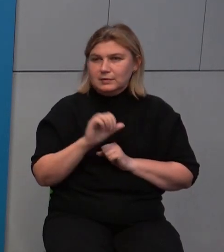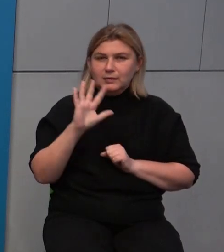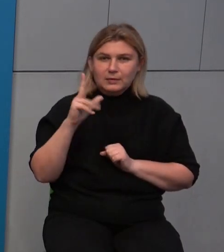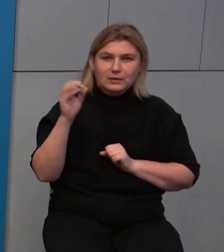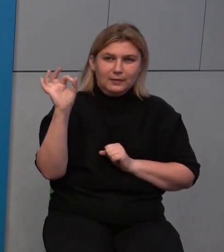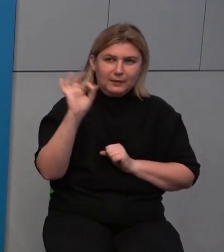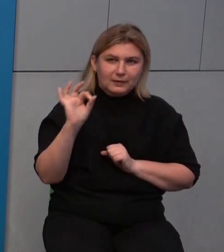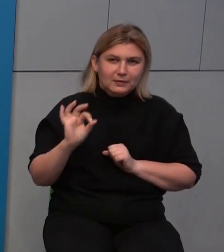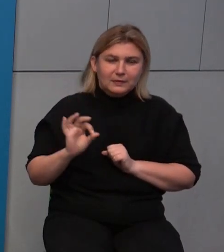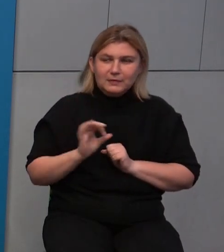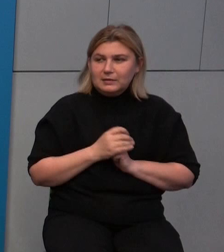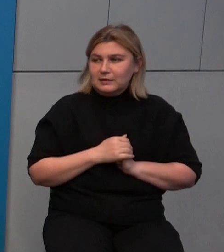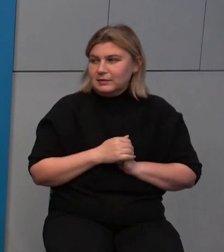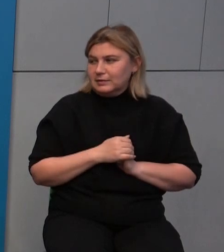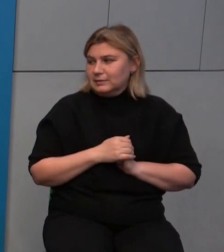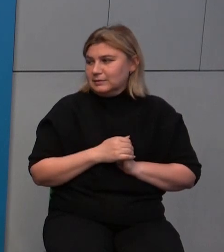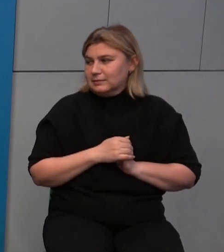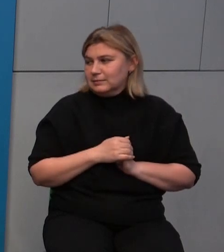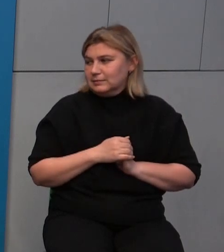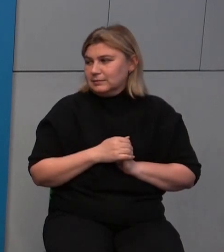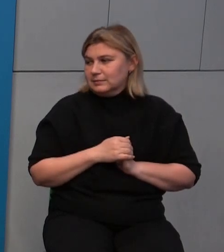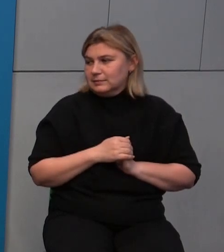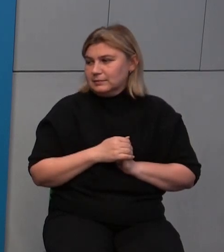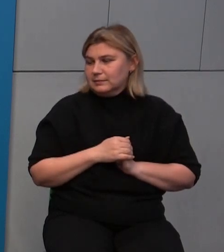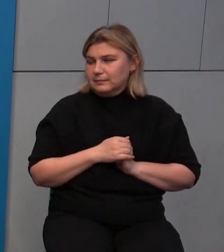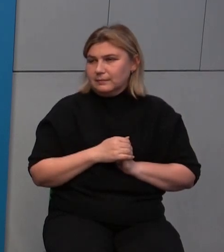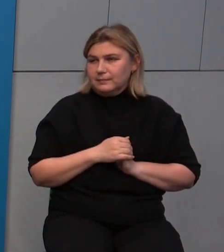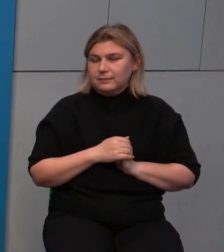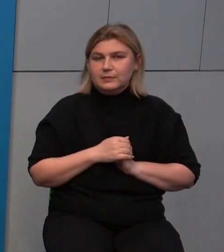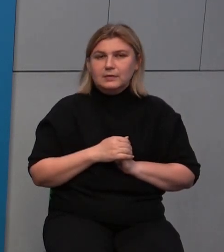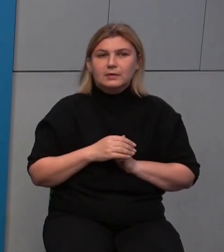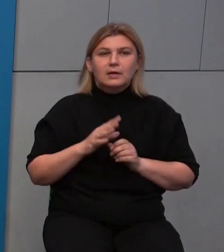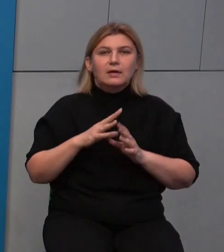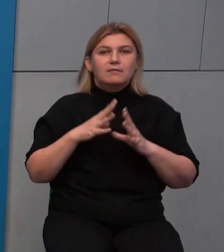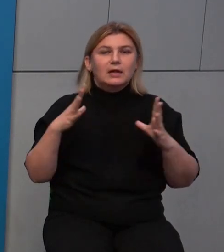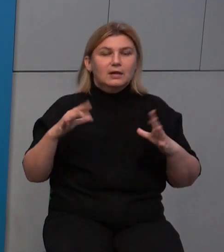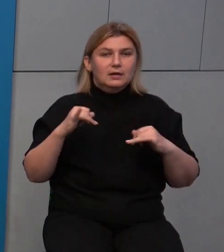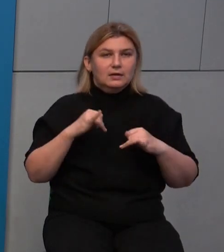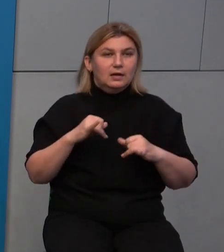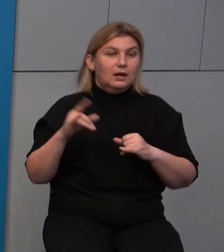Tak, zgadzam się. I tutaj, jeżeli chodzi o wielką siłę tej biografii Stanisława Lema,